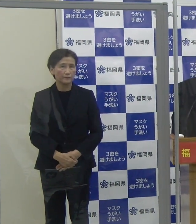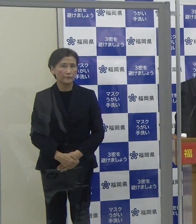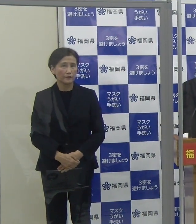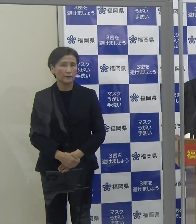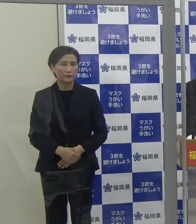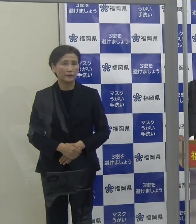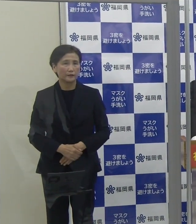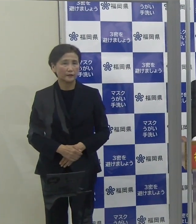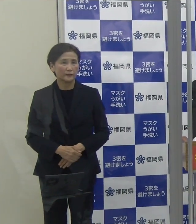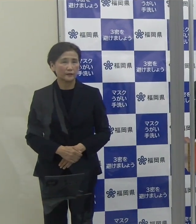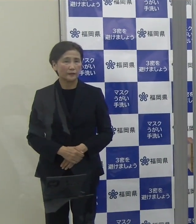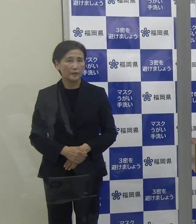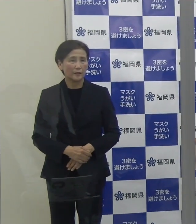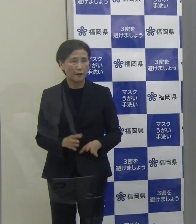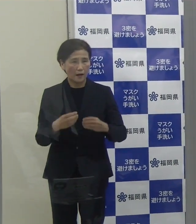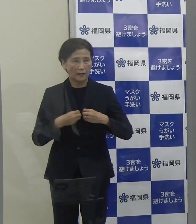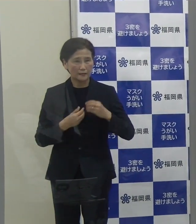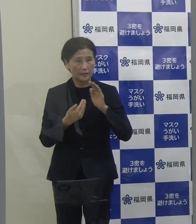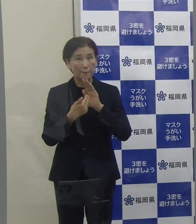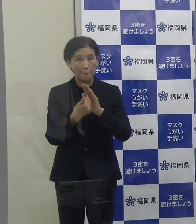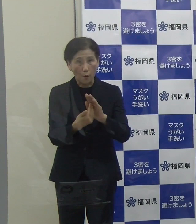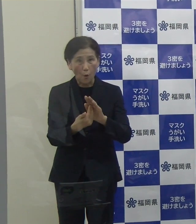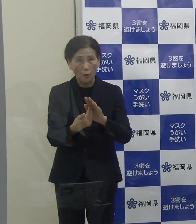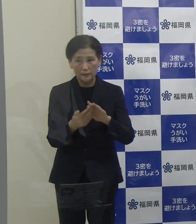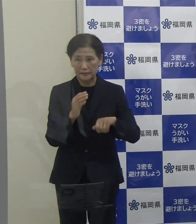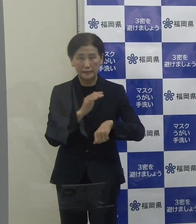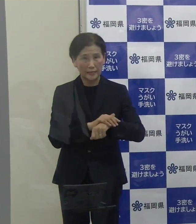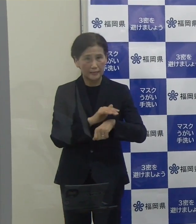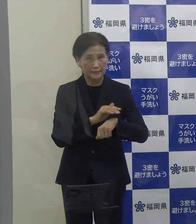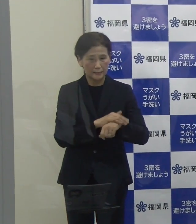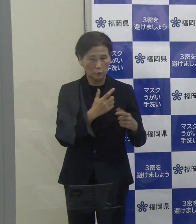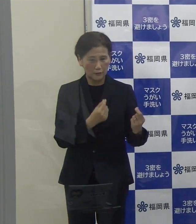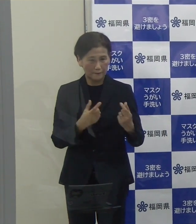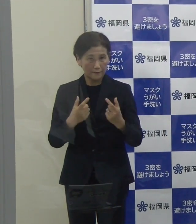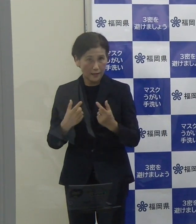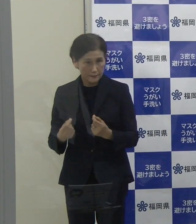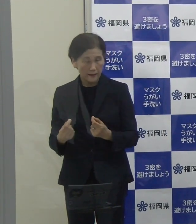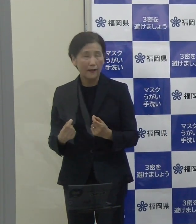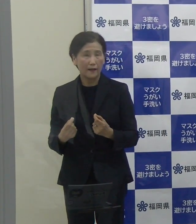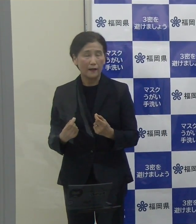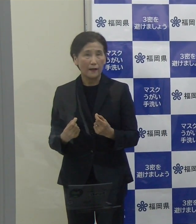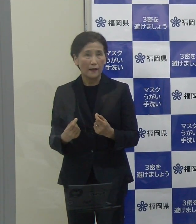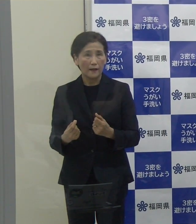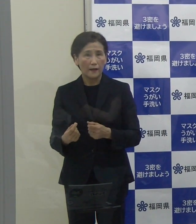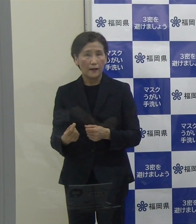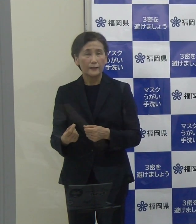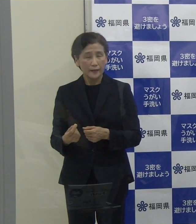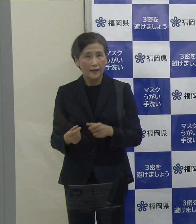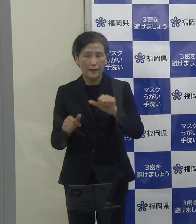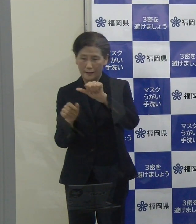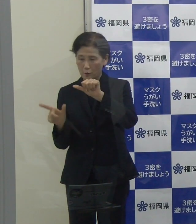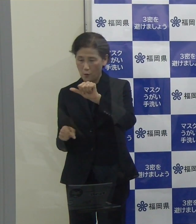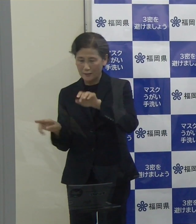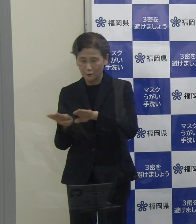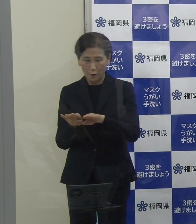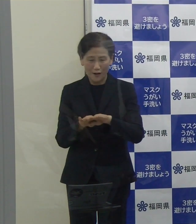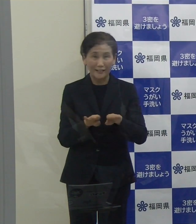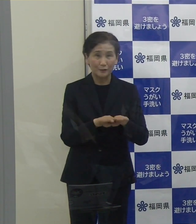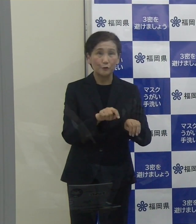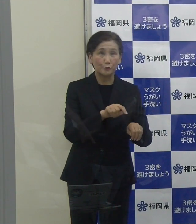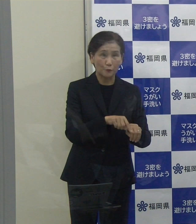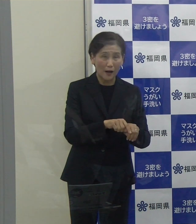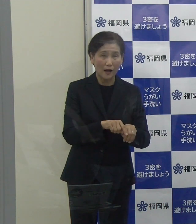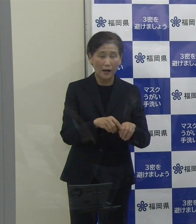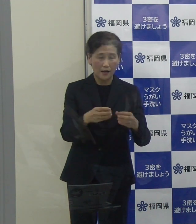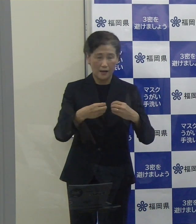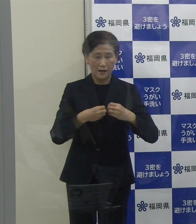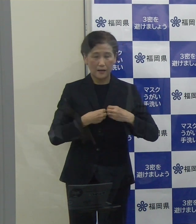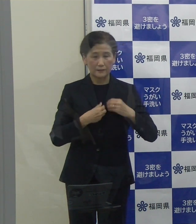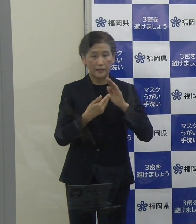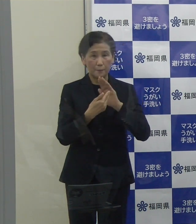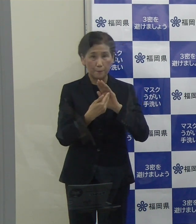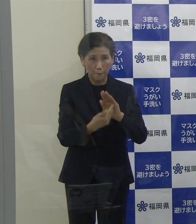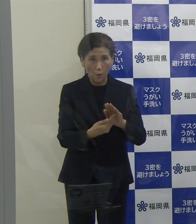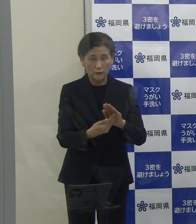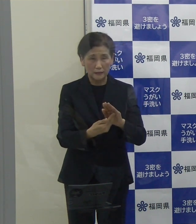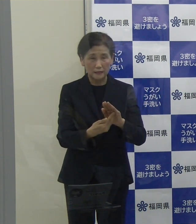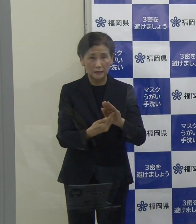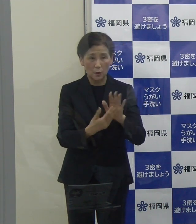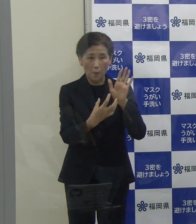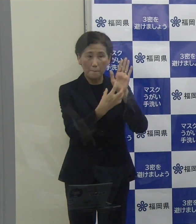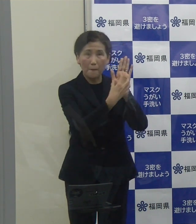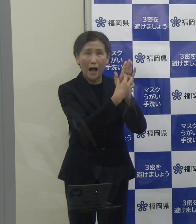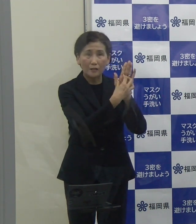そういった感染防止対策を徹底していただいた上で、ゴールデンウイークは感染防止認証店のゴールドマークを目印にして、